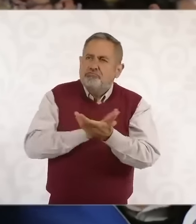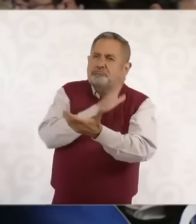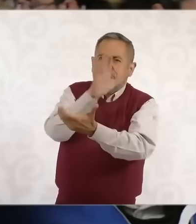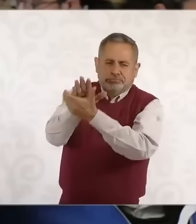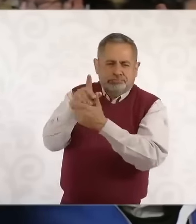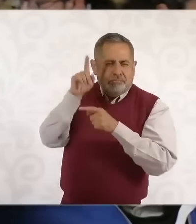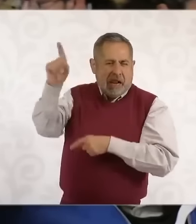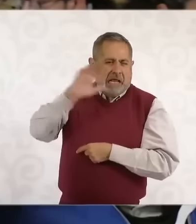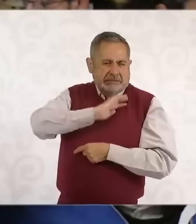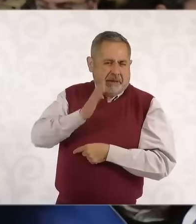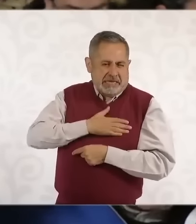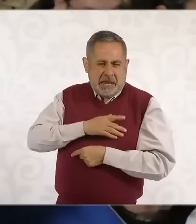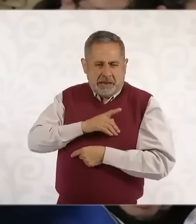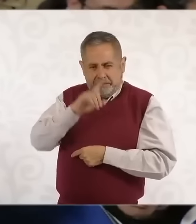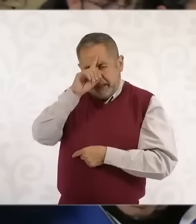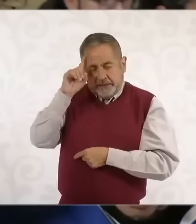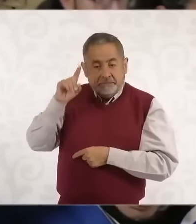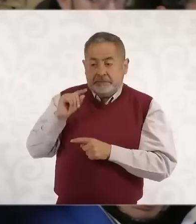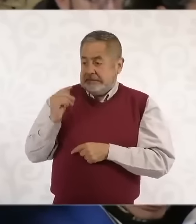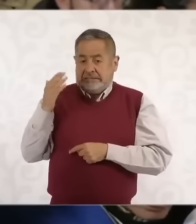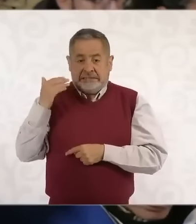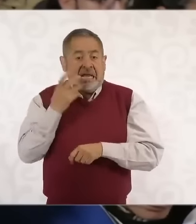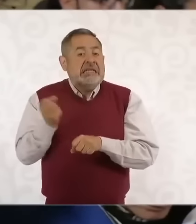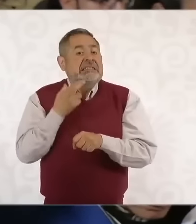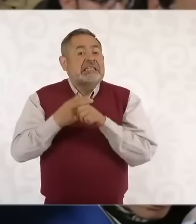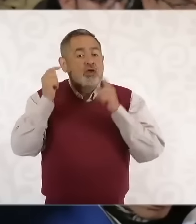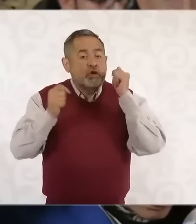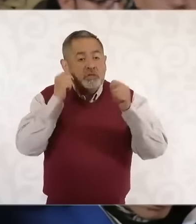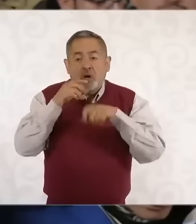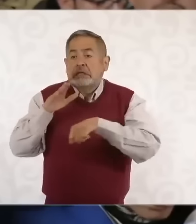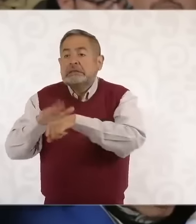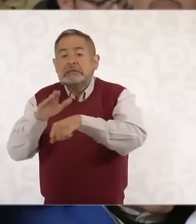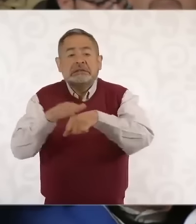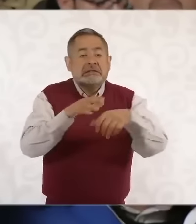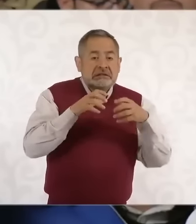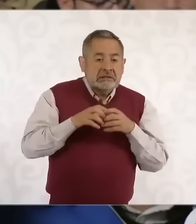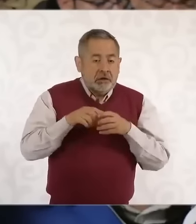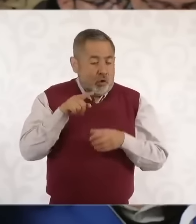Hace unos días, la secretaria de turismo convocó a los servidores públicos a no cometer excesos ni